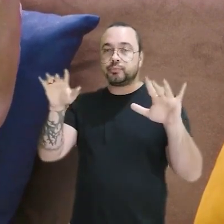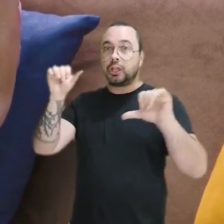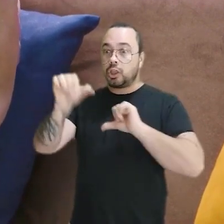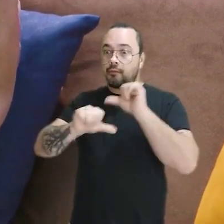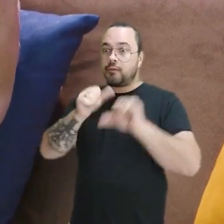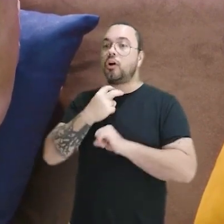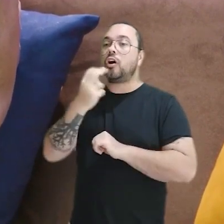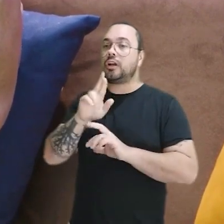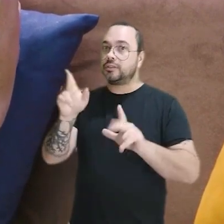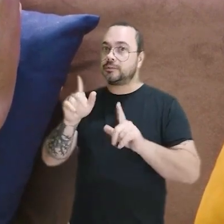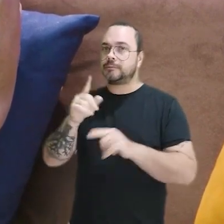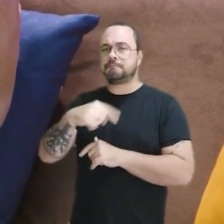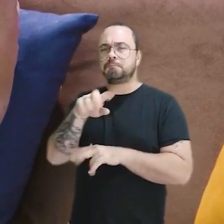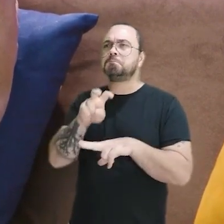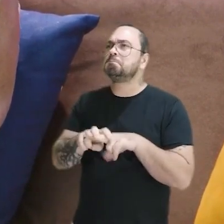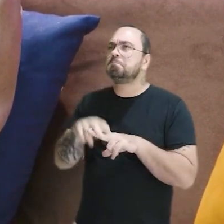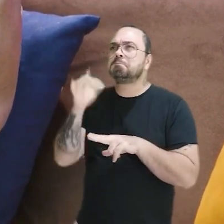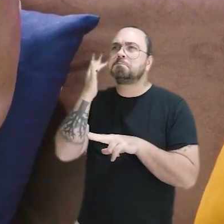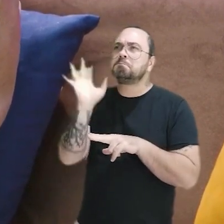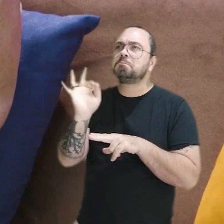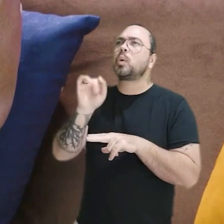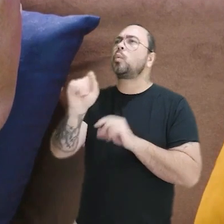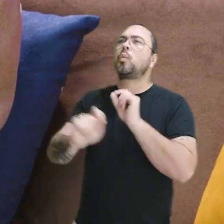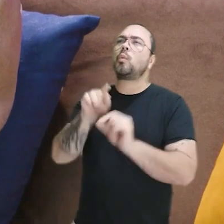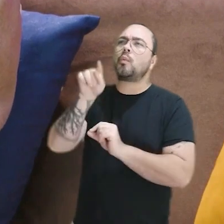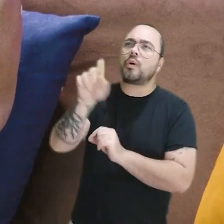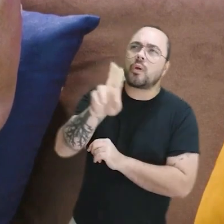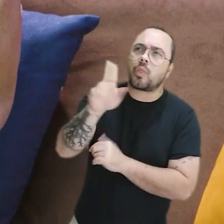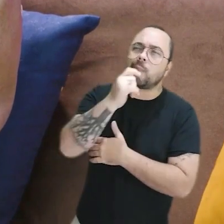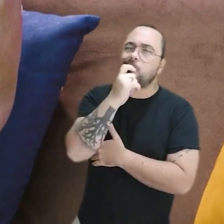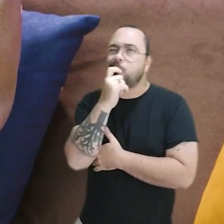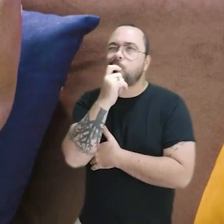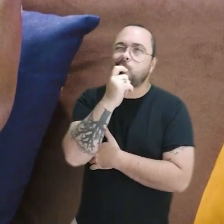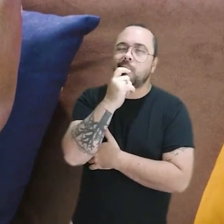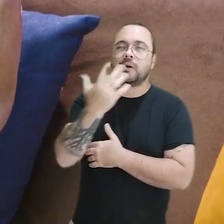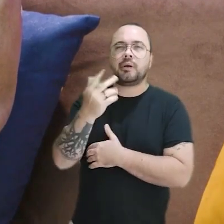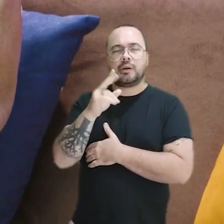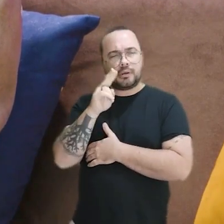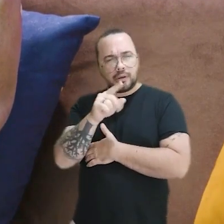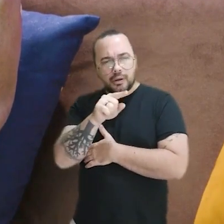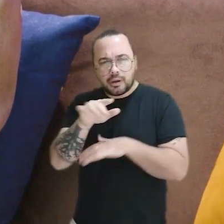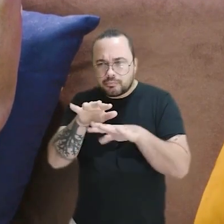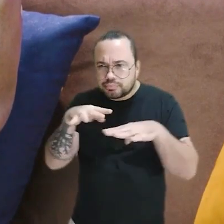distorcida. Então, ninguém que tá na plateia consegue saber. Então, você via as pessoas, tipo, olhando, e...